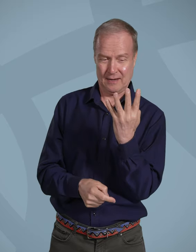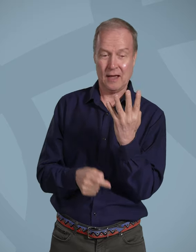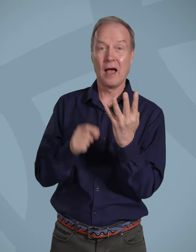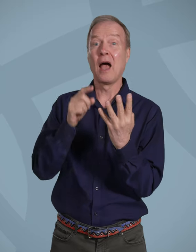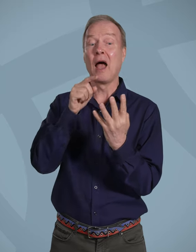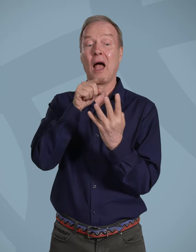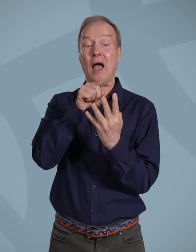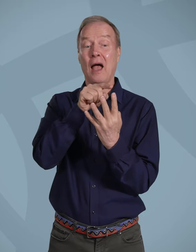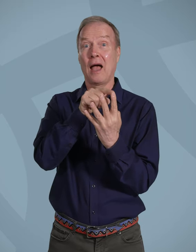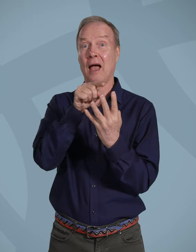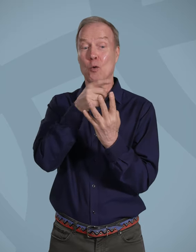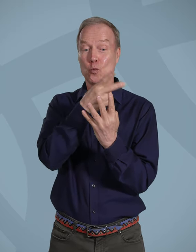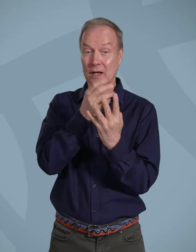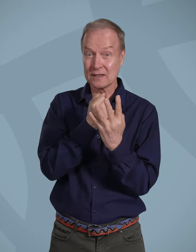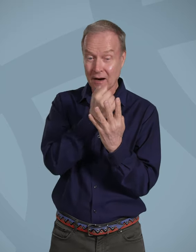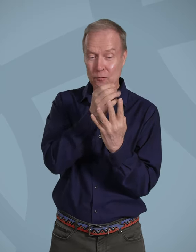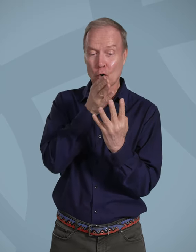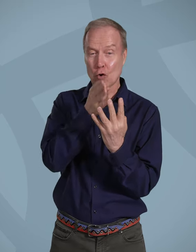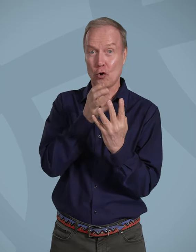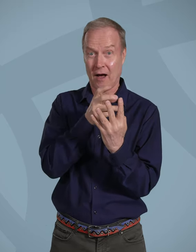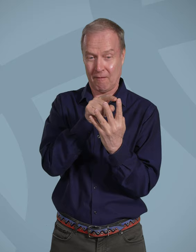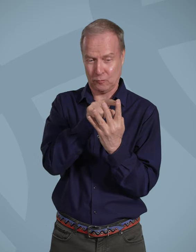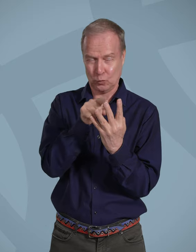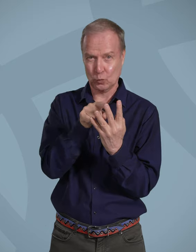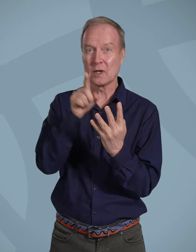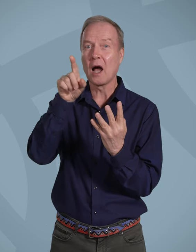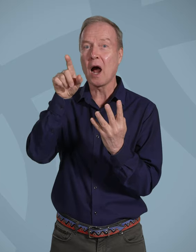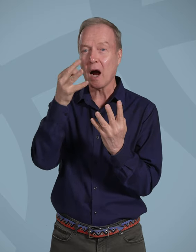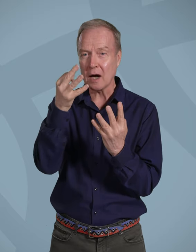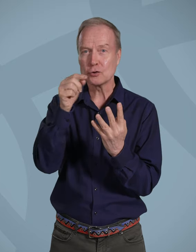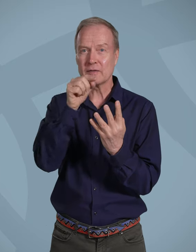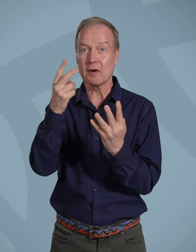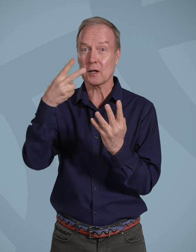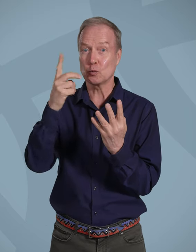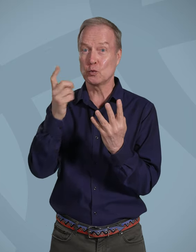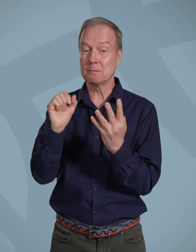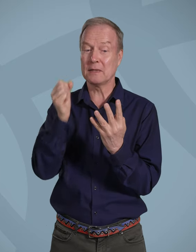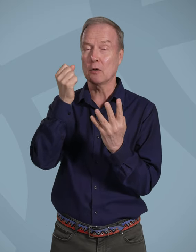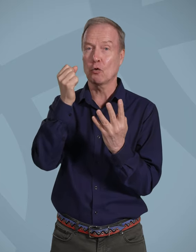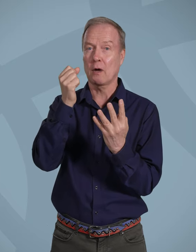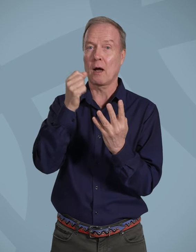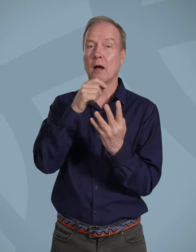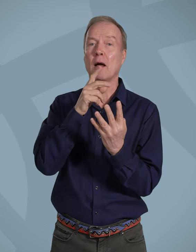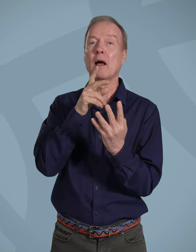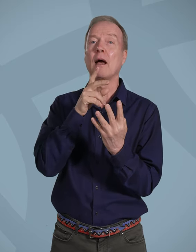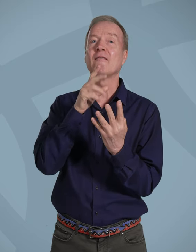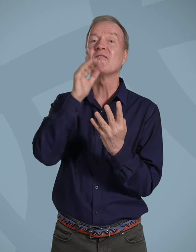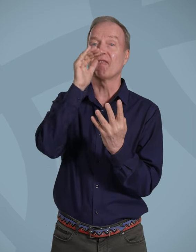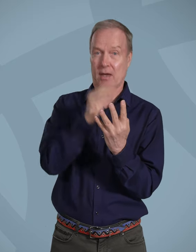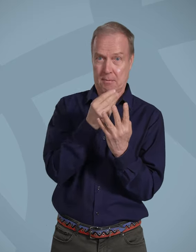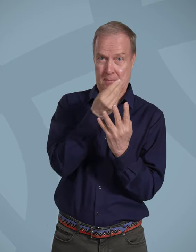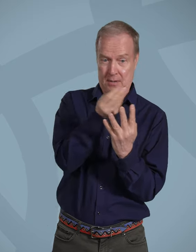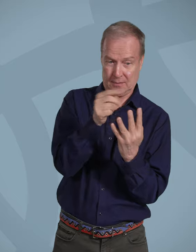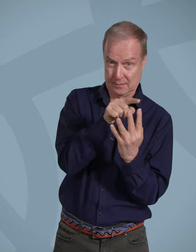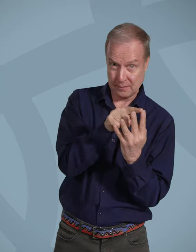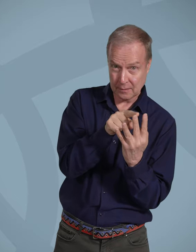Noin 18 – 21 miljoonaa euroa tulee kohdistumaan yleisavustuksiin ja kohdennettuihin toiminta-avustuksiin.